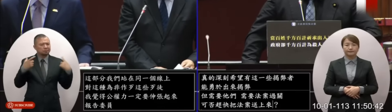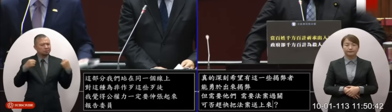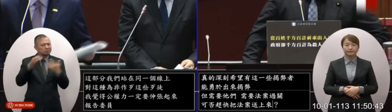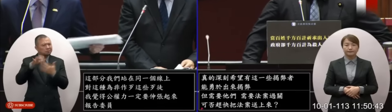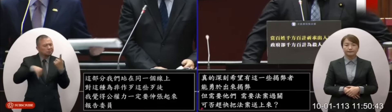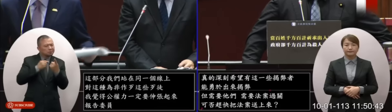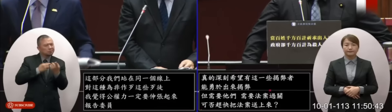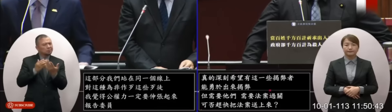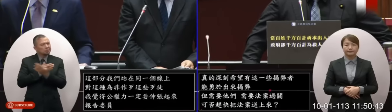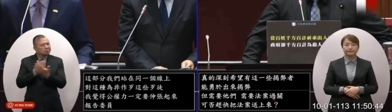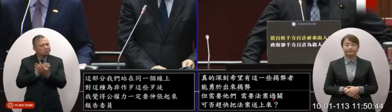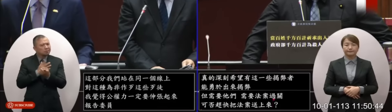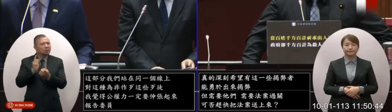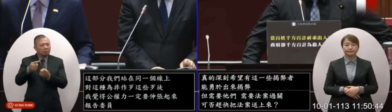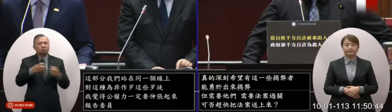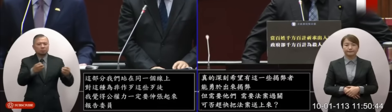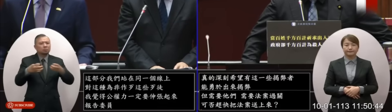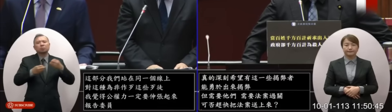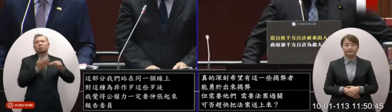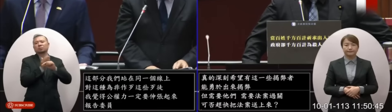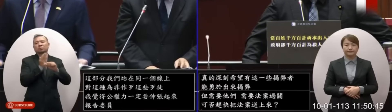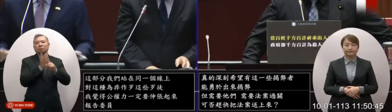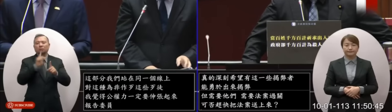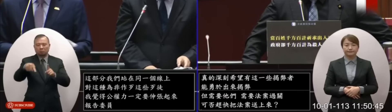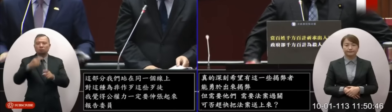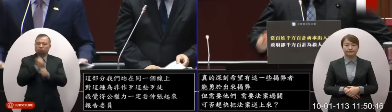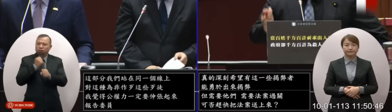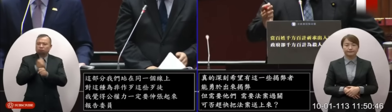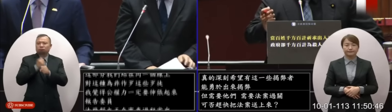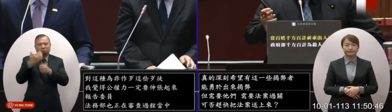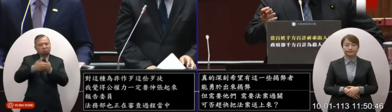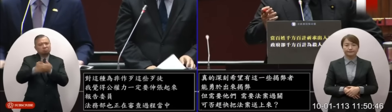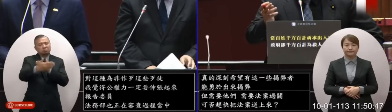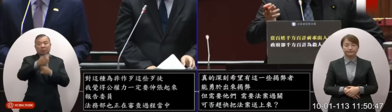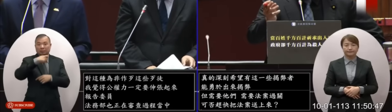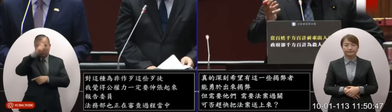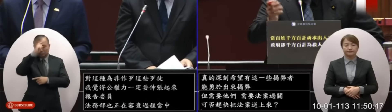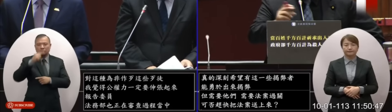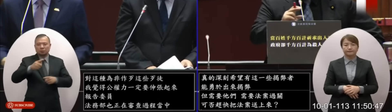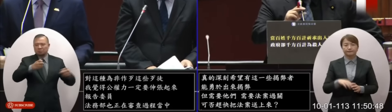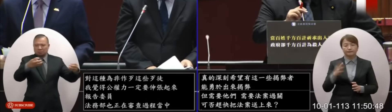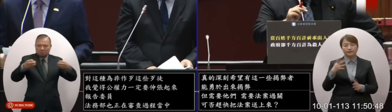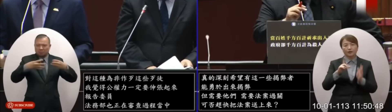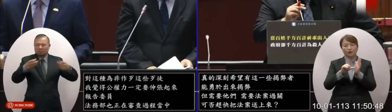但是進度是有的 那我希望這個能夠帶 凝聚更高一點的共識 我們再來放大修法